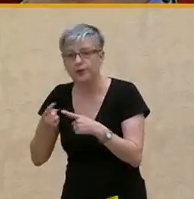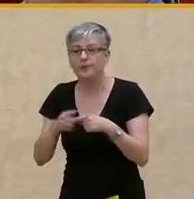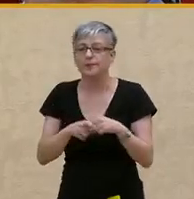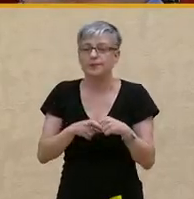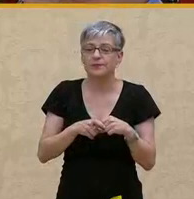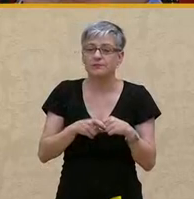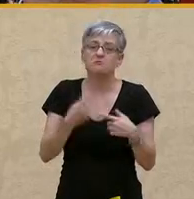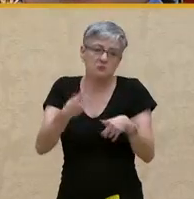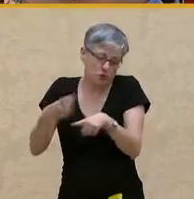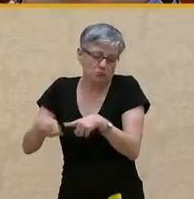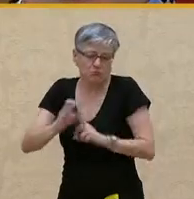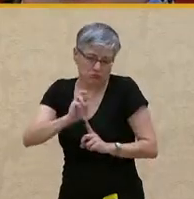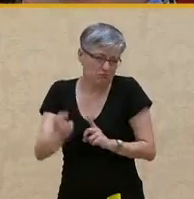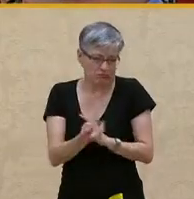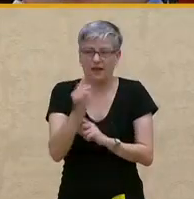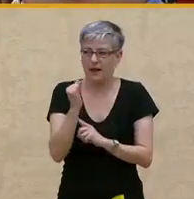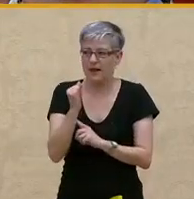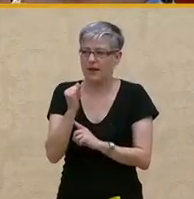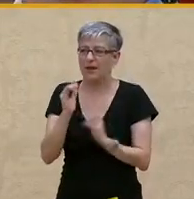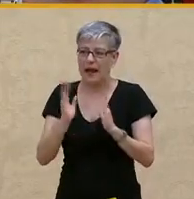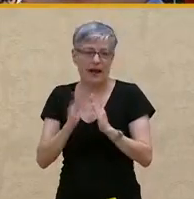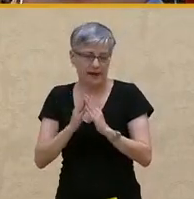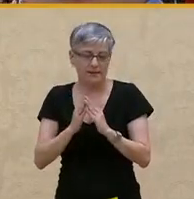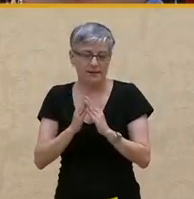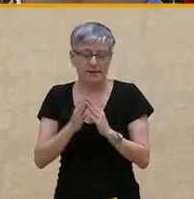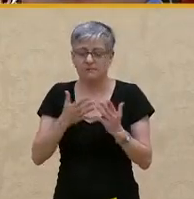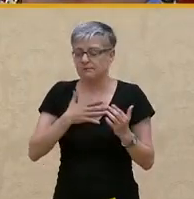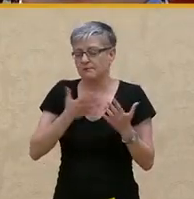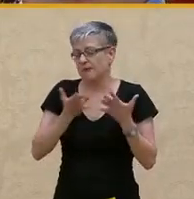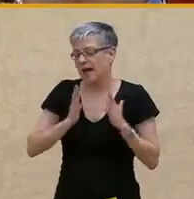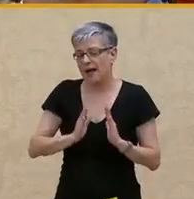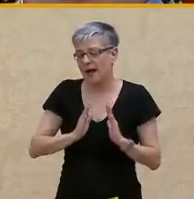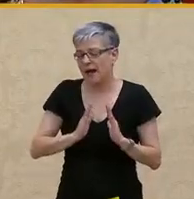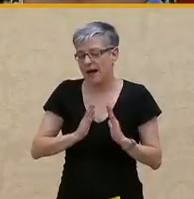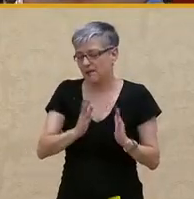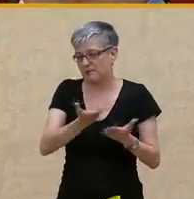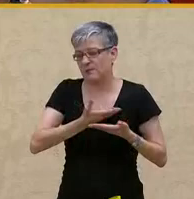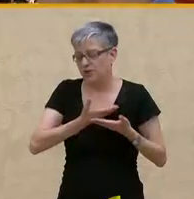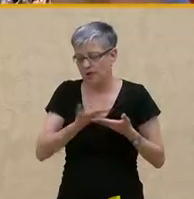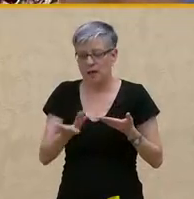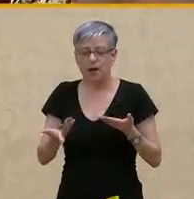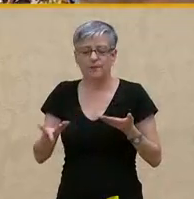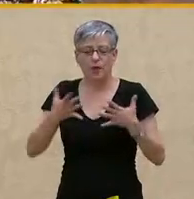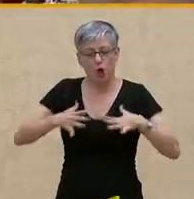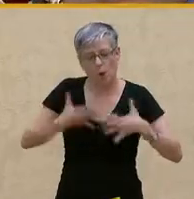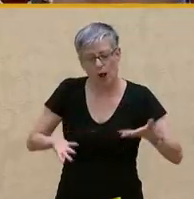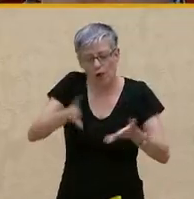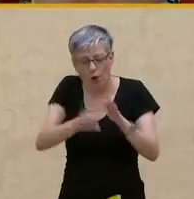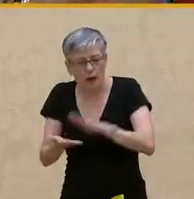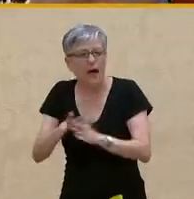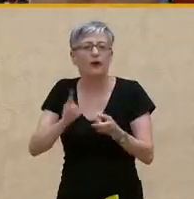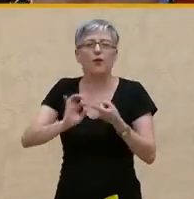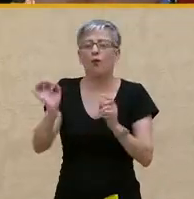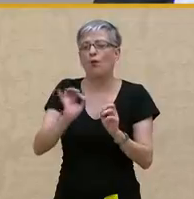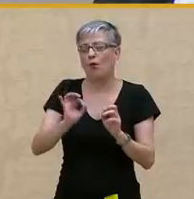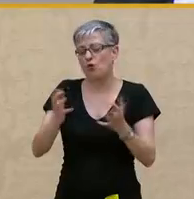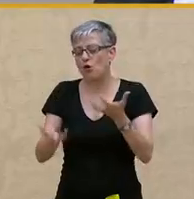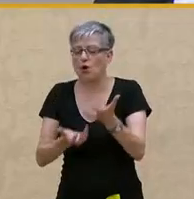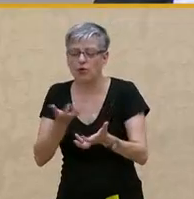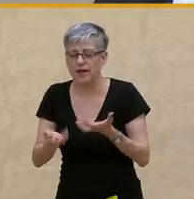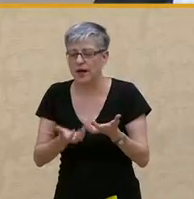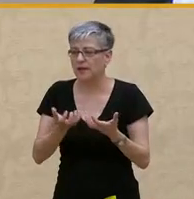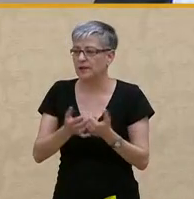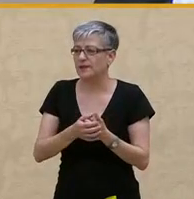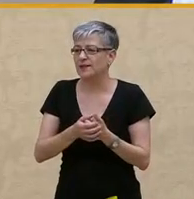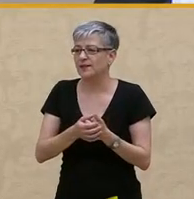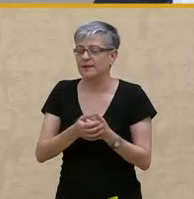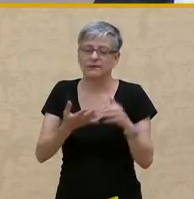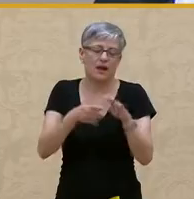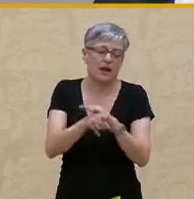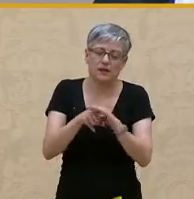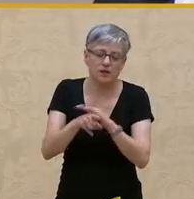hago esas cosas. Y mi hija me ayuda a doblar la ropa, a cocinar también, y la gestión,